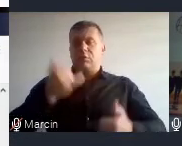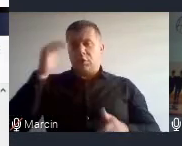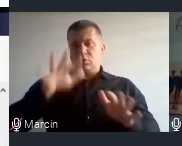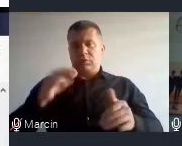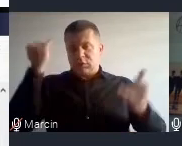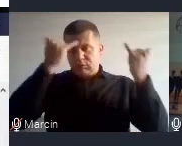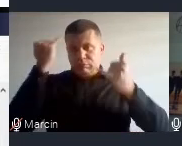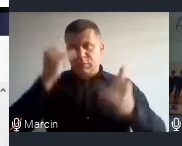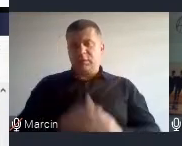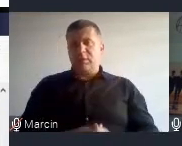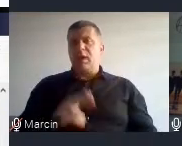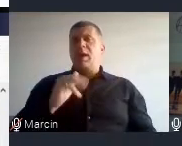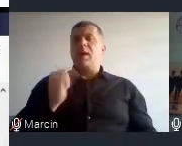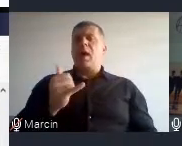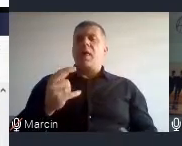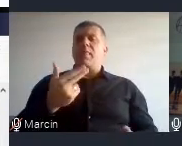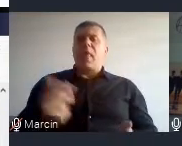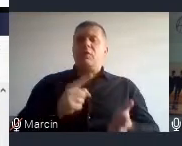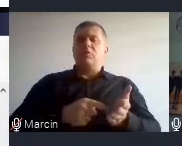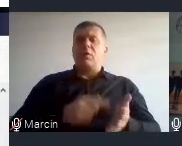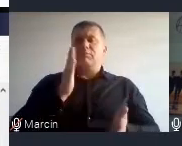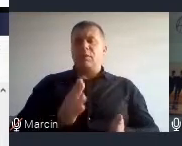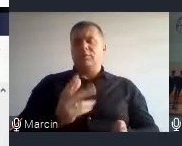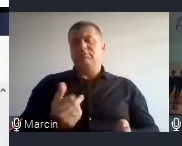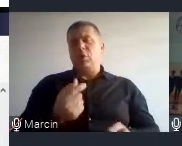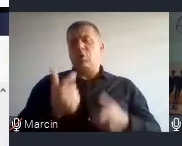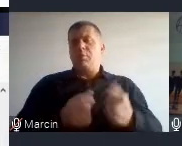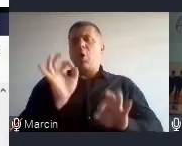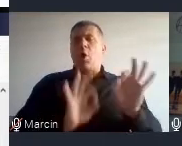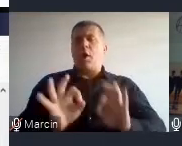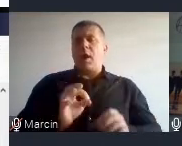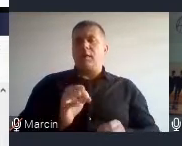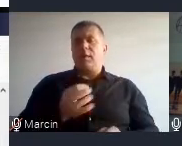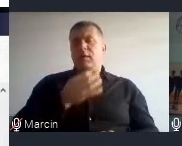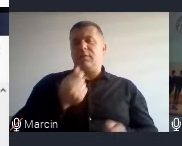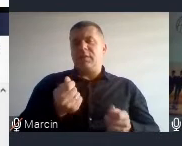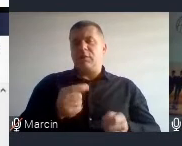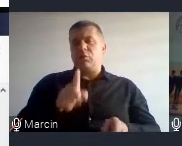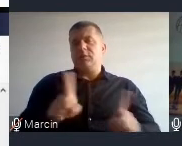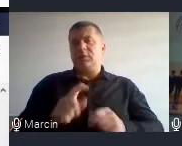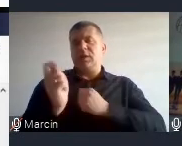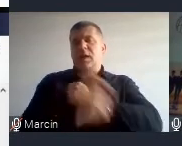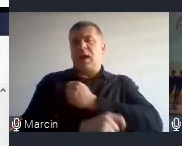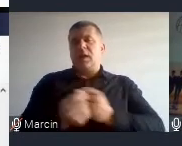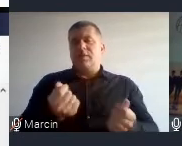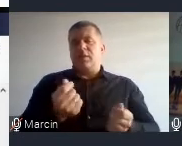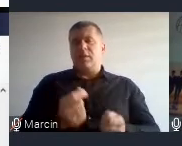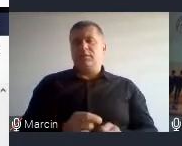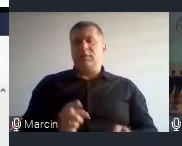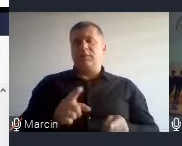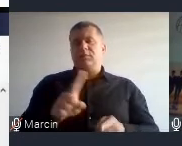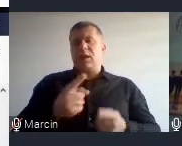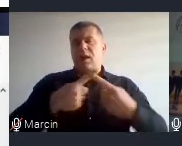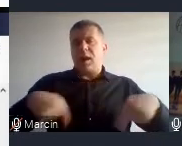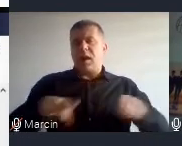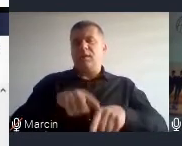i jakie najczęściej będą występowały korekty finansowe, czyli kary finansowe za realizację projektów.